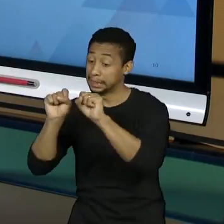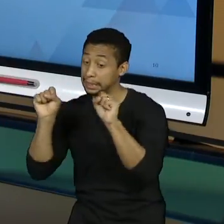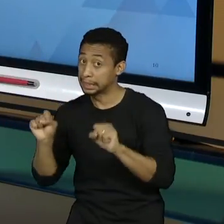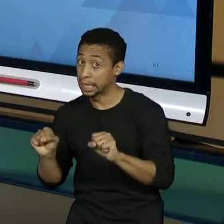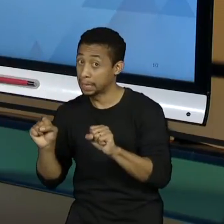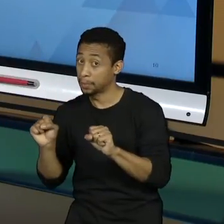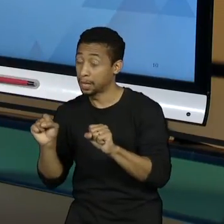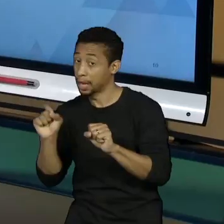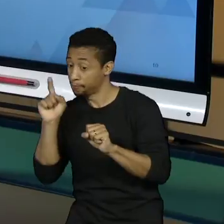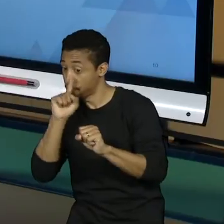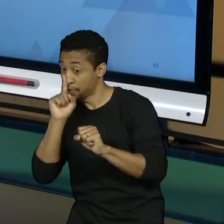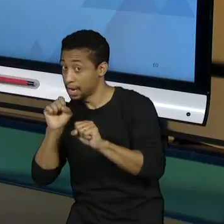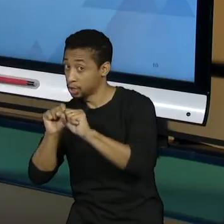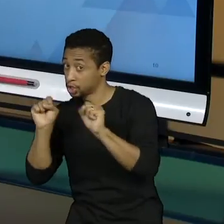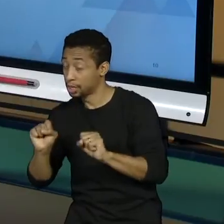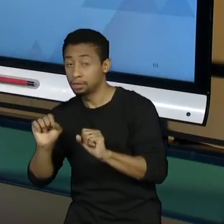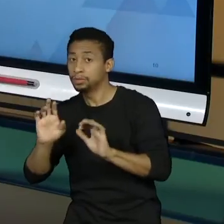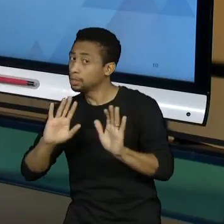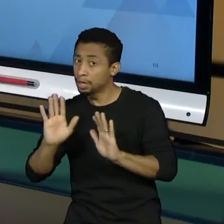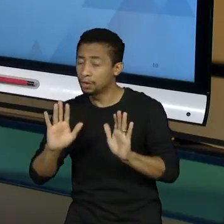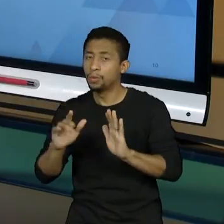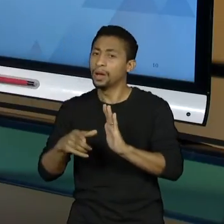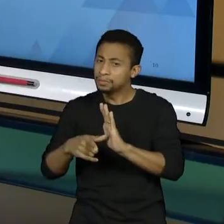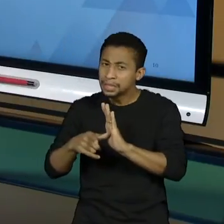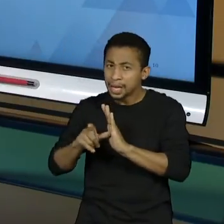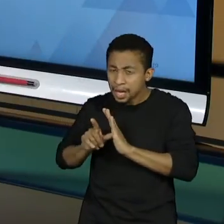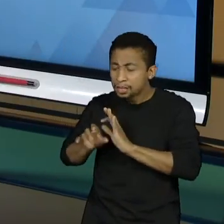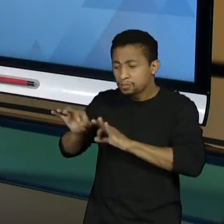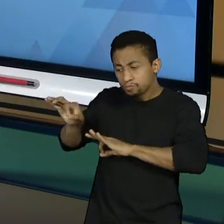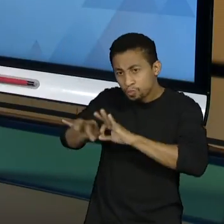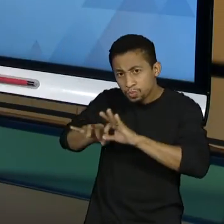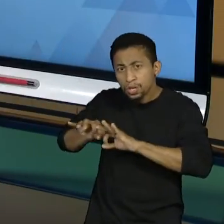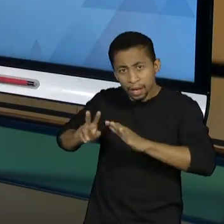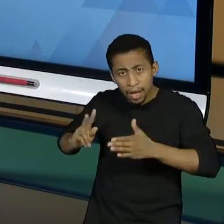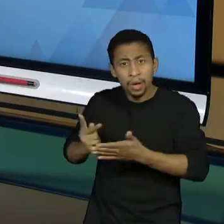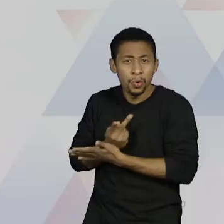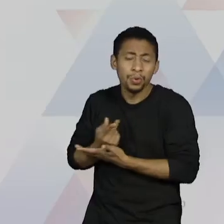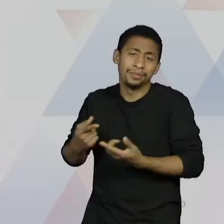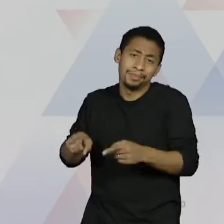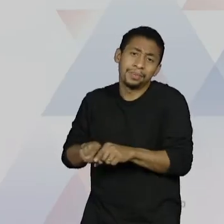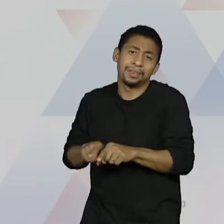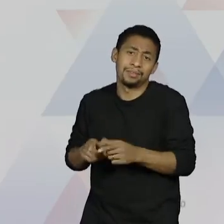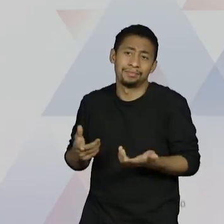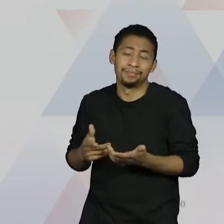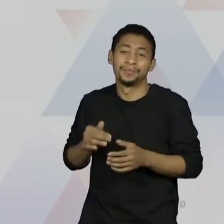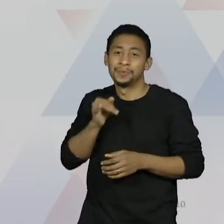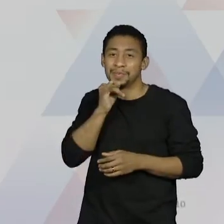MAS ERROS DE RUMO, DE DESENVOLVIMENTO MESMO. POR EXEMPLO, "FAÇA UMA AVALIAÇÃO COM GRUPOS", SENTA